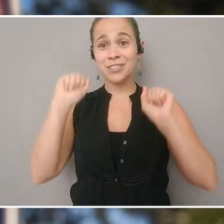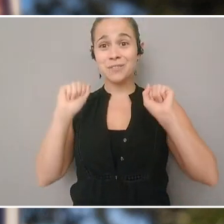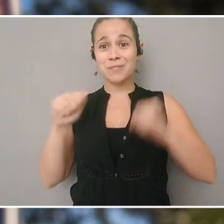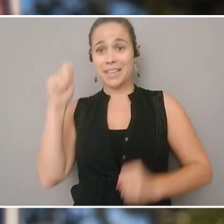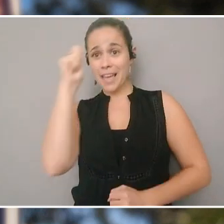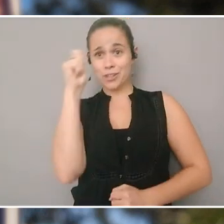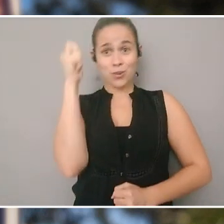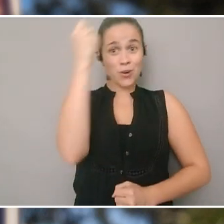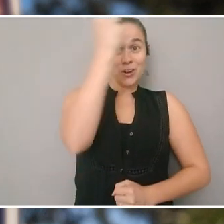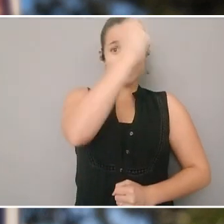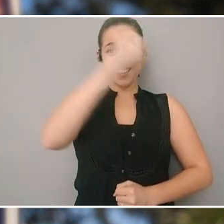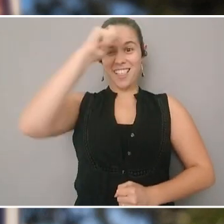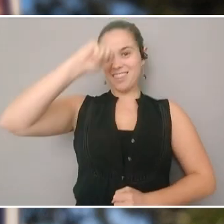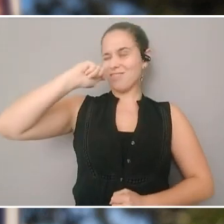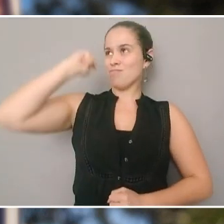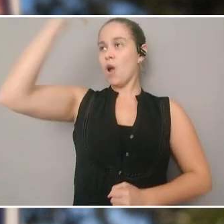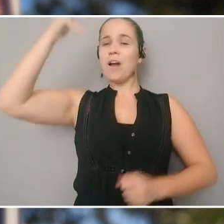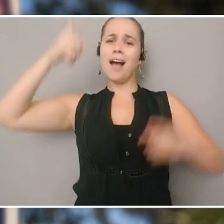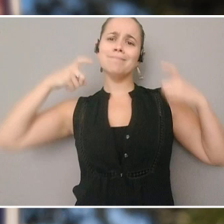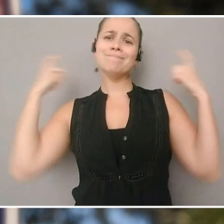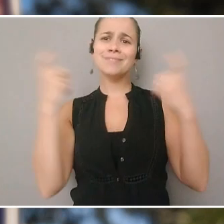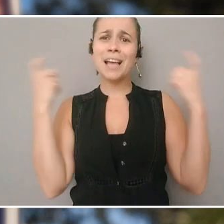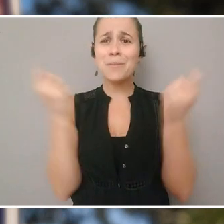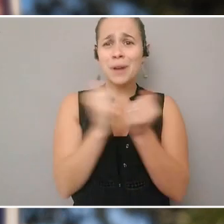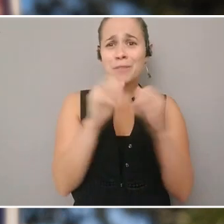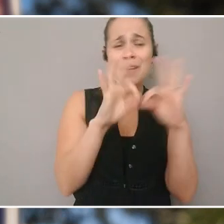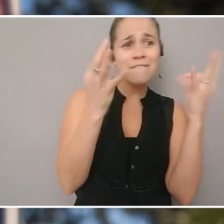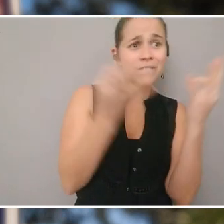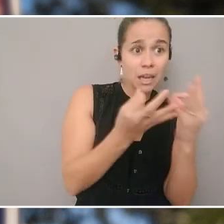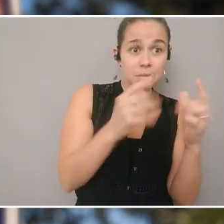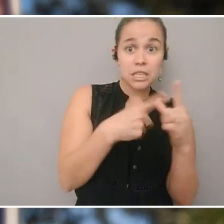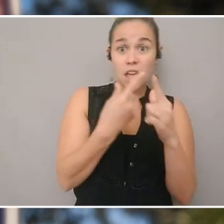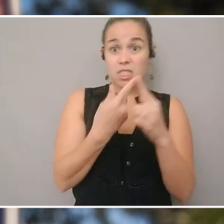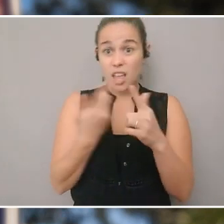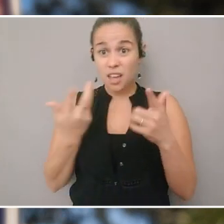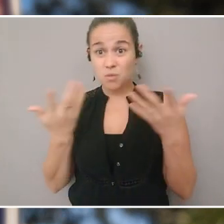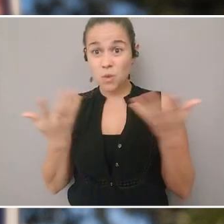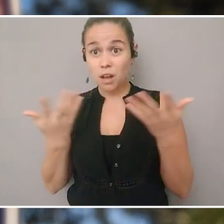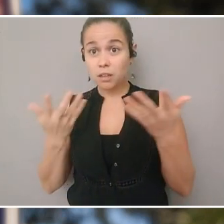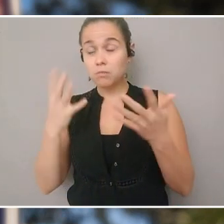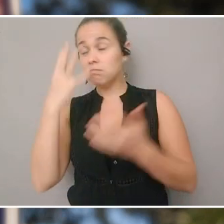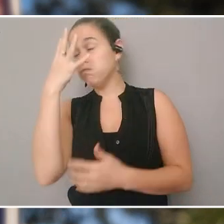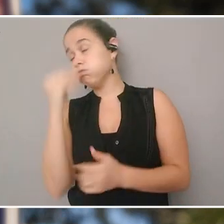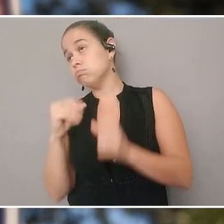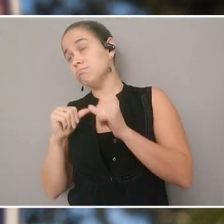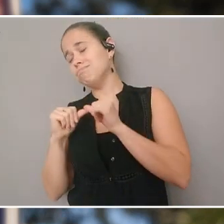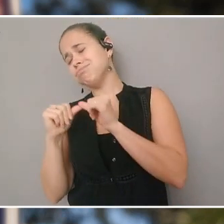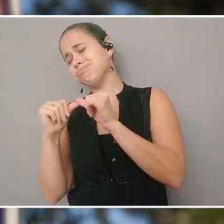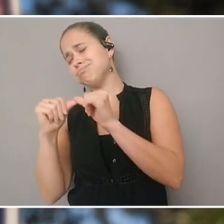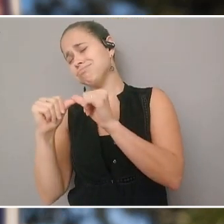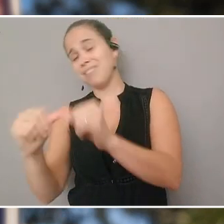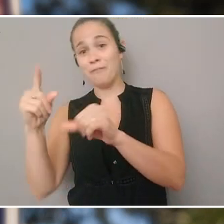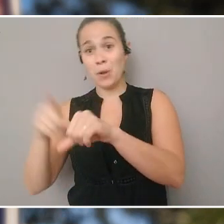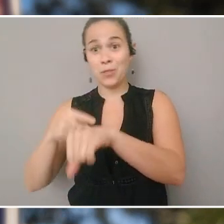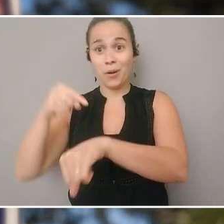celebrar con la familia, luego tomar una larga siesta porque todos hemos trabajado muy duro